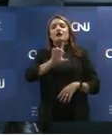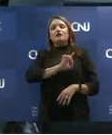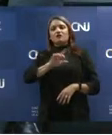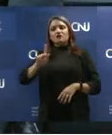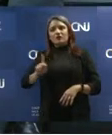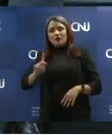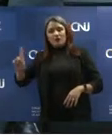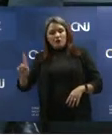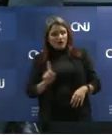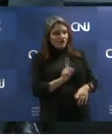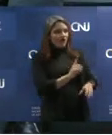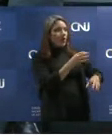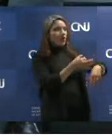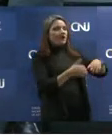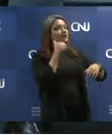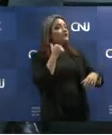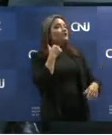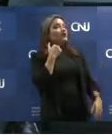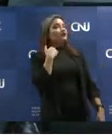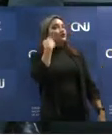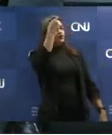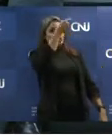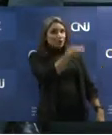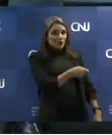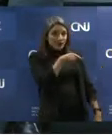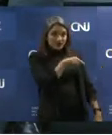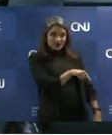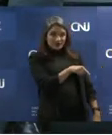que já tinha retornado e ainda estava em sessões de quimioterapia.